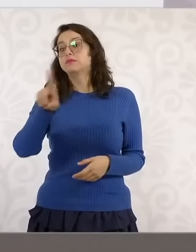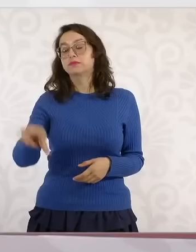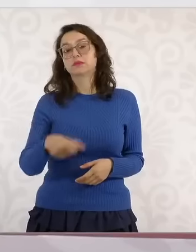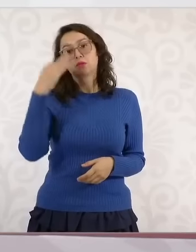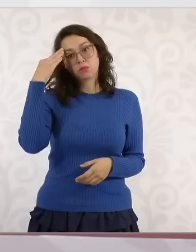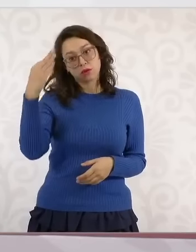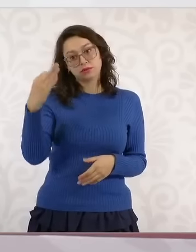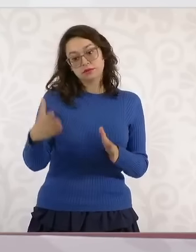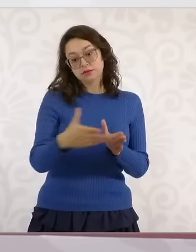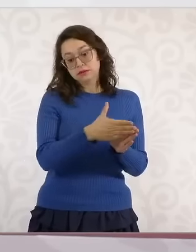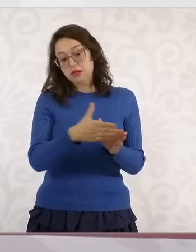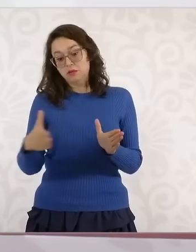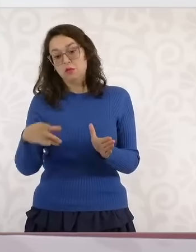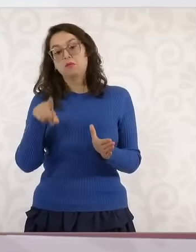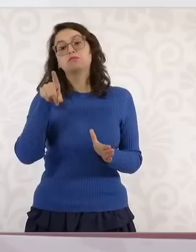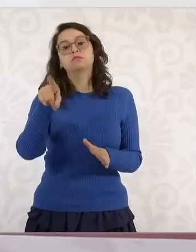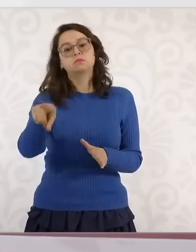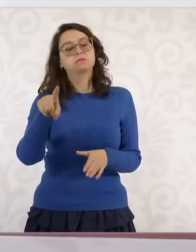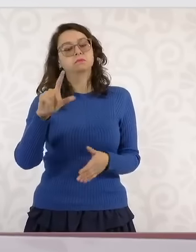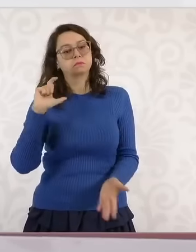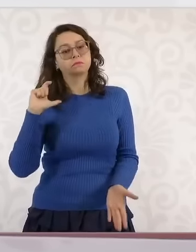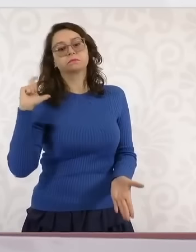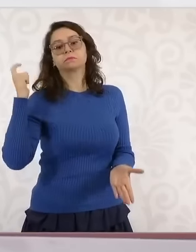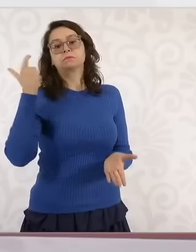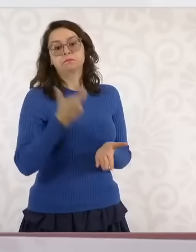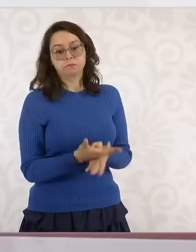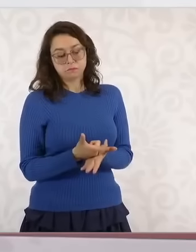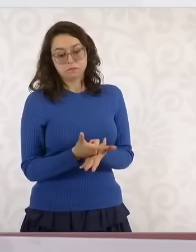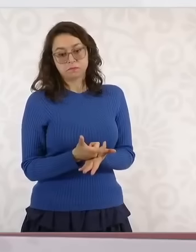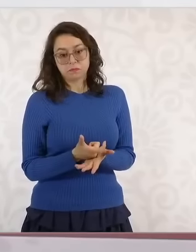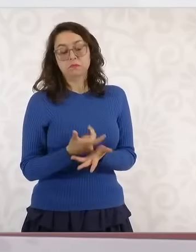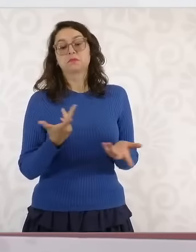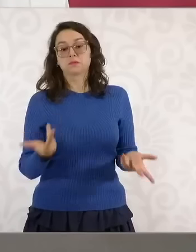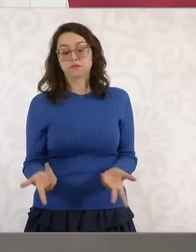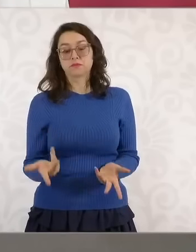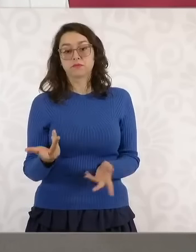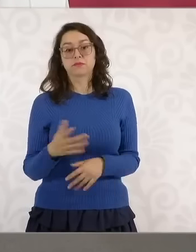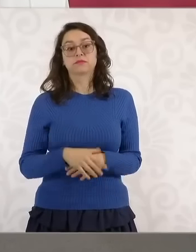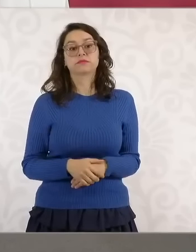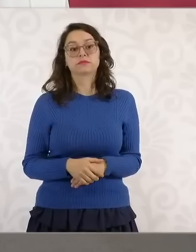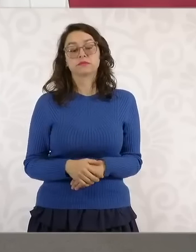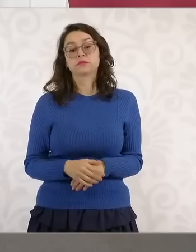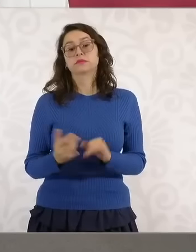pago voluntario y el pago de conformidad con el Código Fiscal de la Federación, los contribuyentes